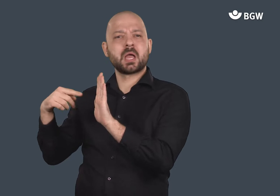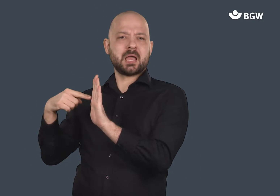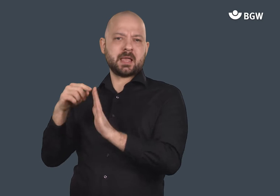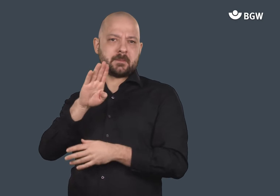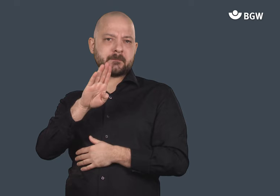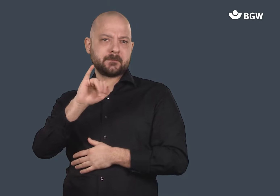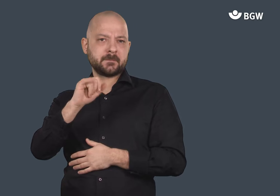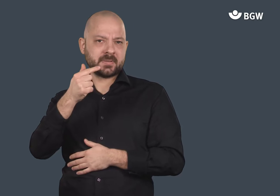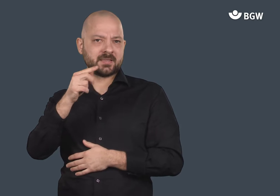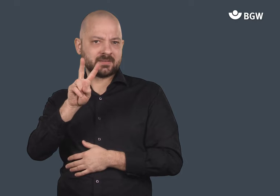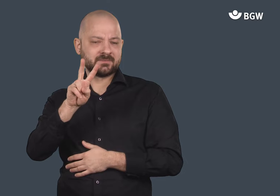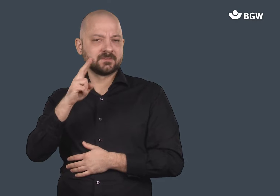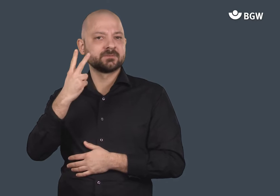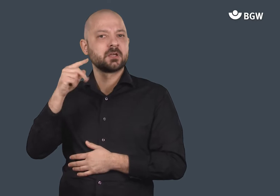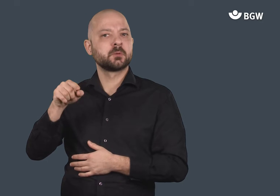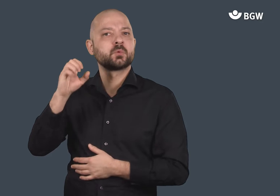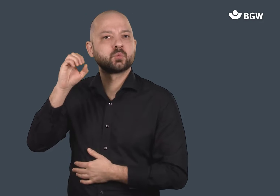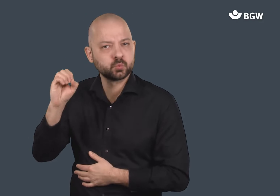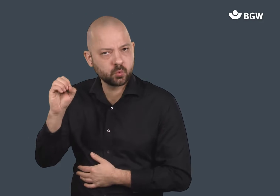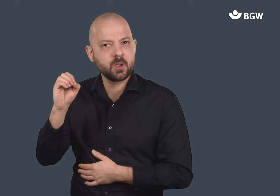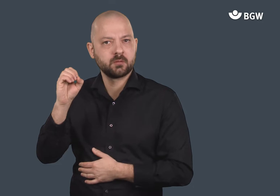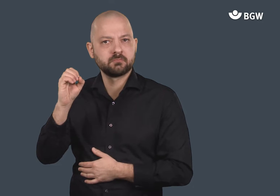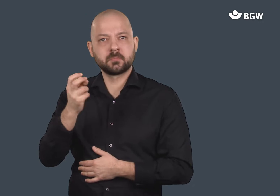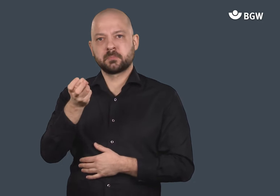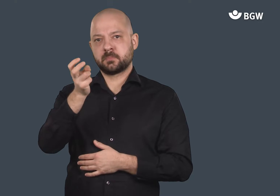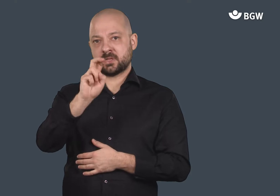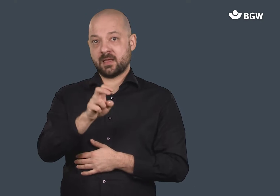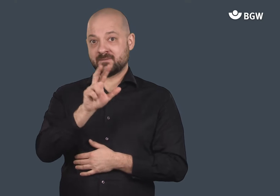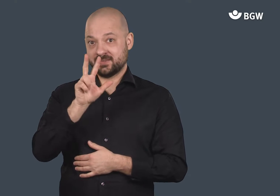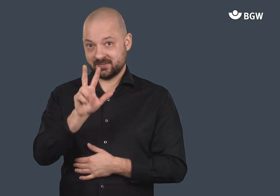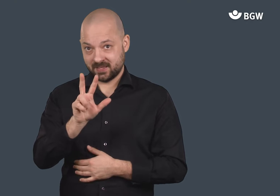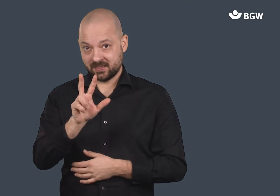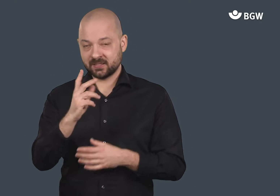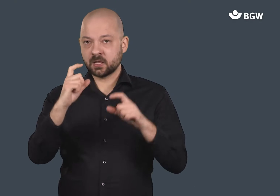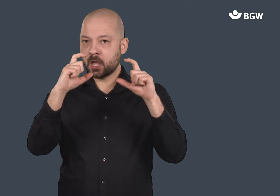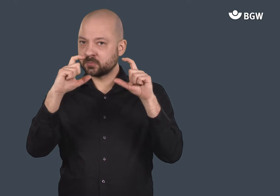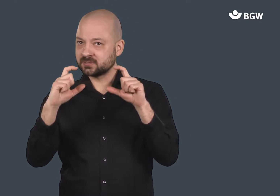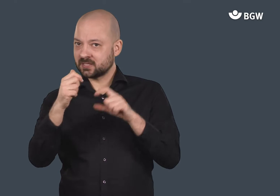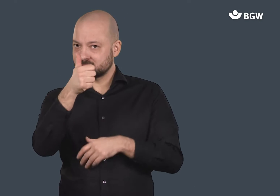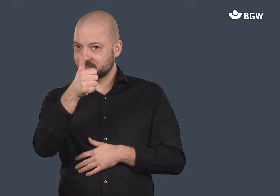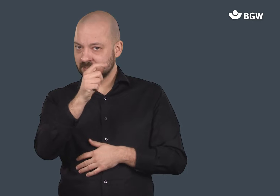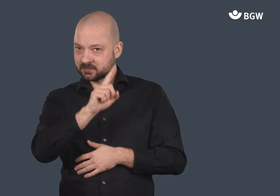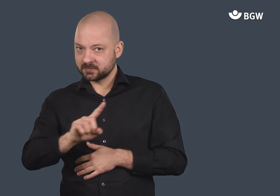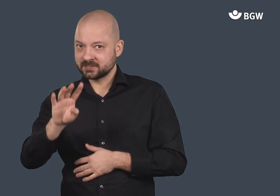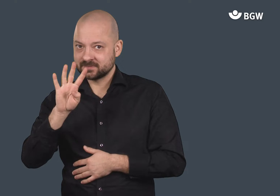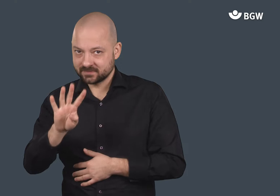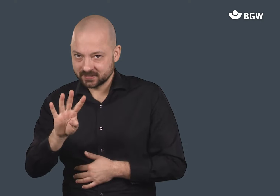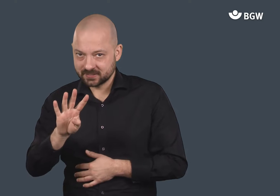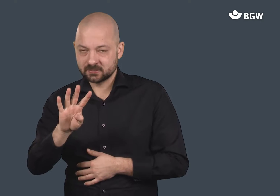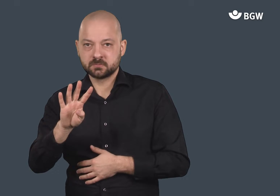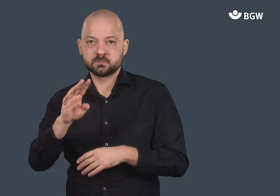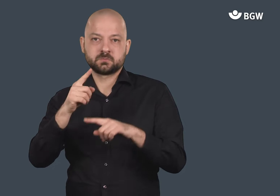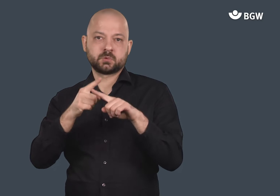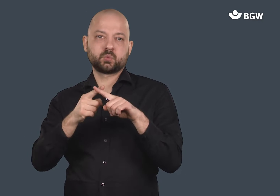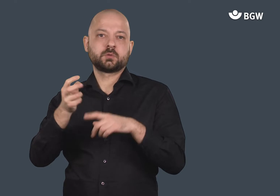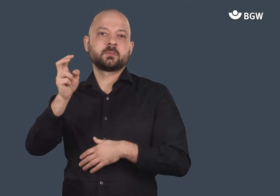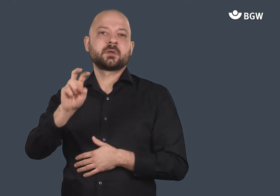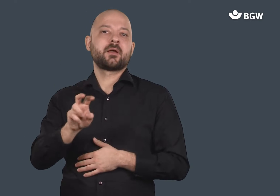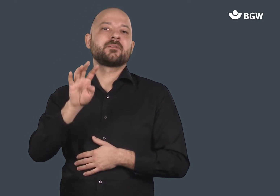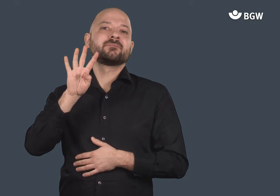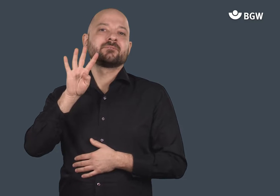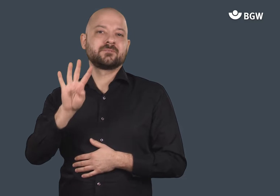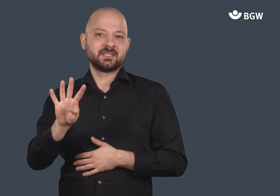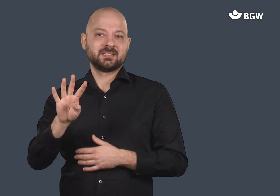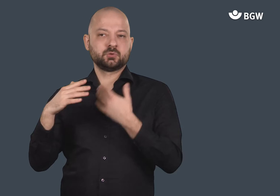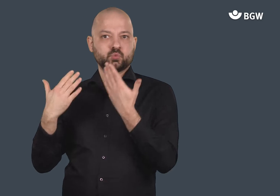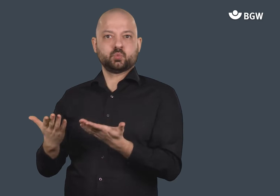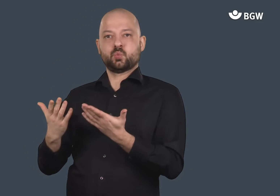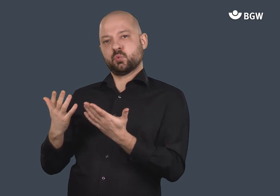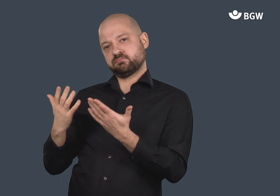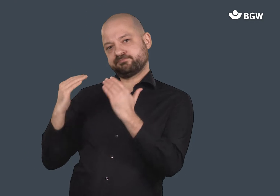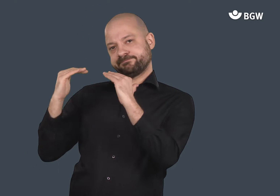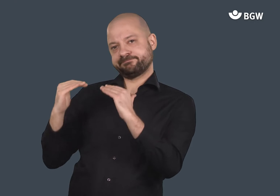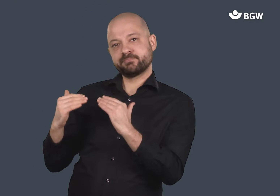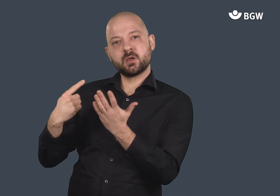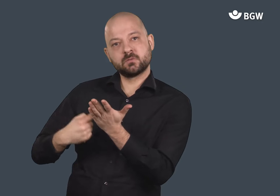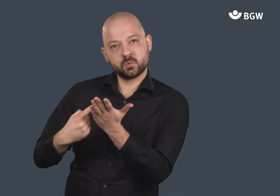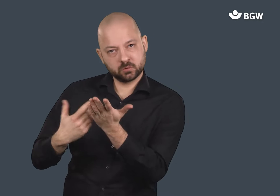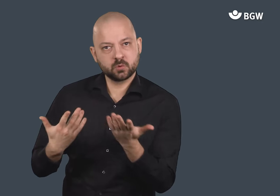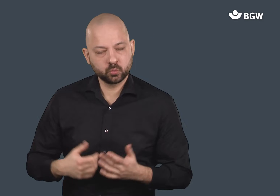§§ 3 Absätze 1 bis 4 und 4 der BITV 2.0,